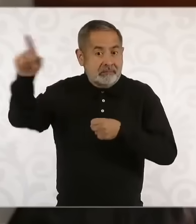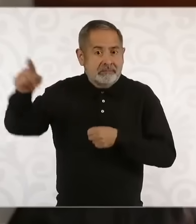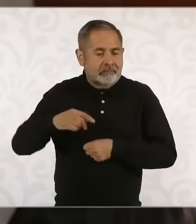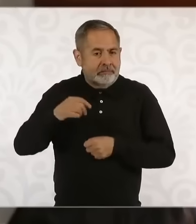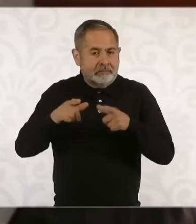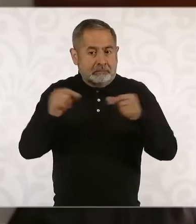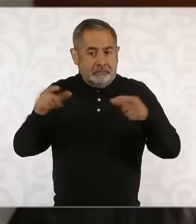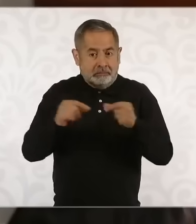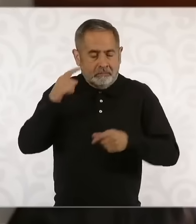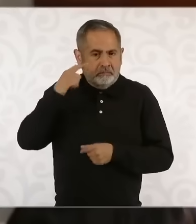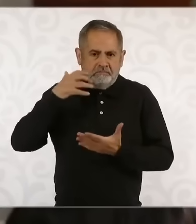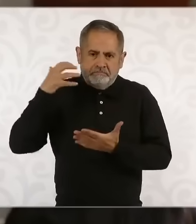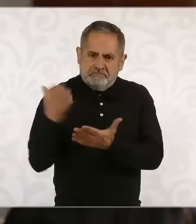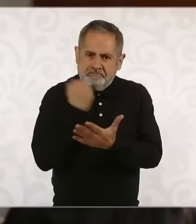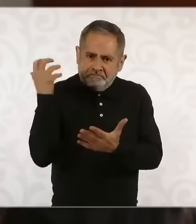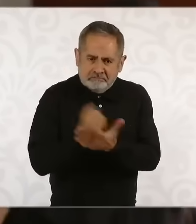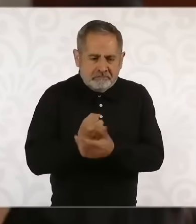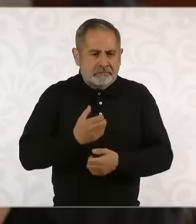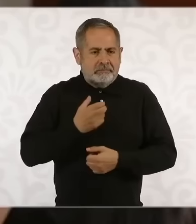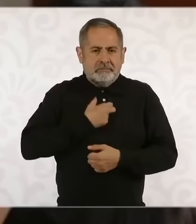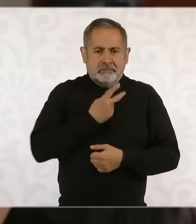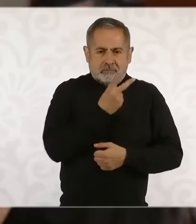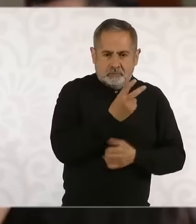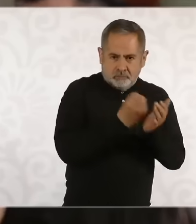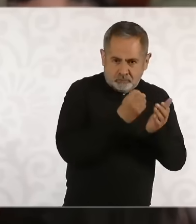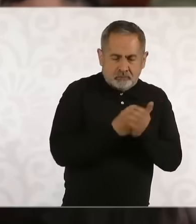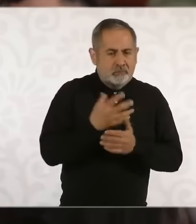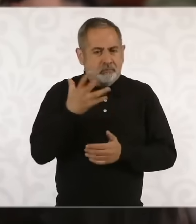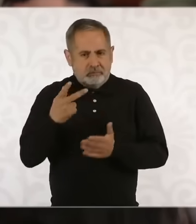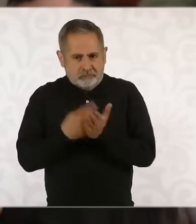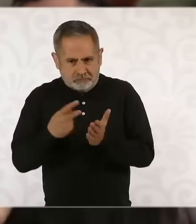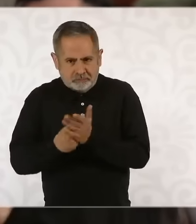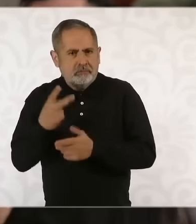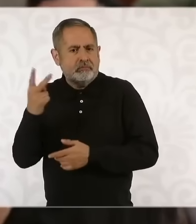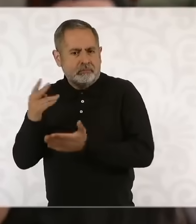cinco medallas, dos de oro, dos de plata y una de bronce, superando su mejor participación en